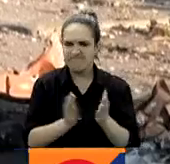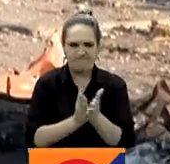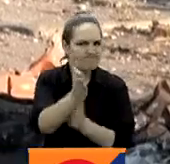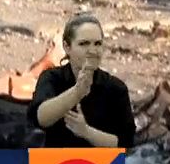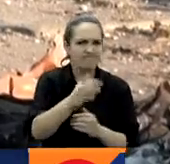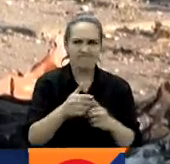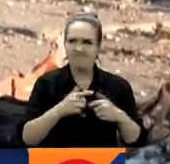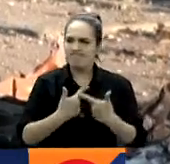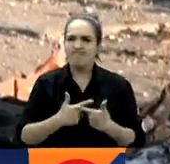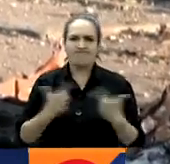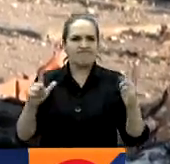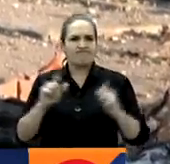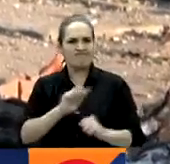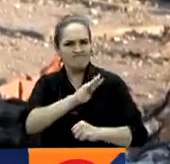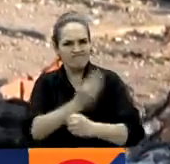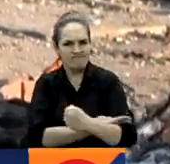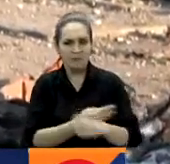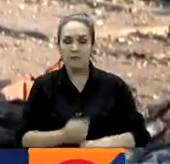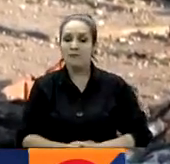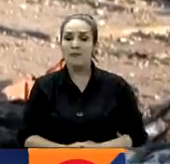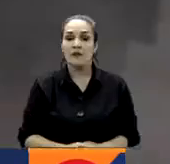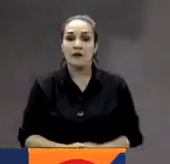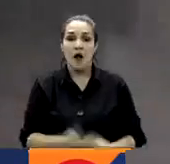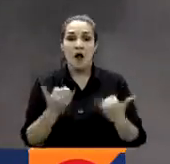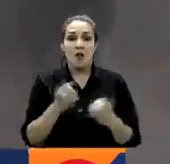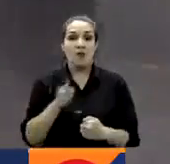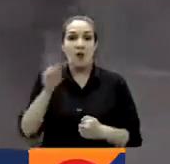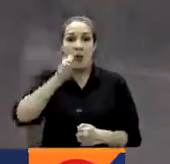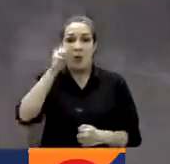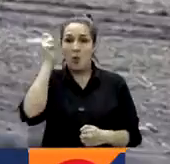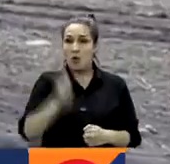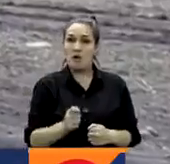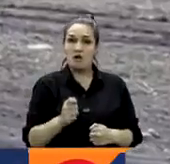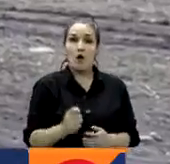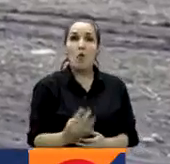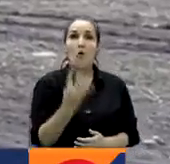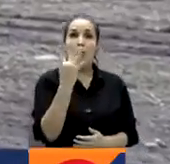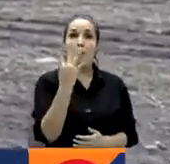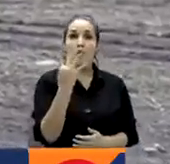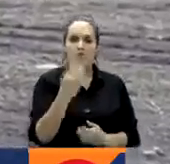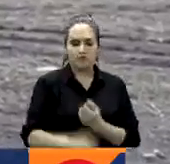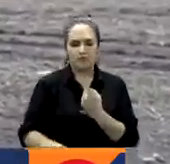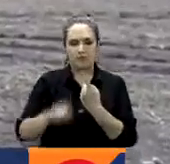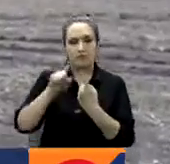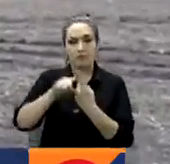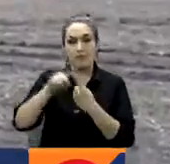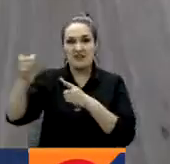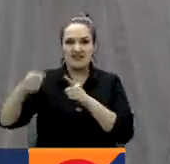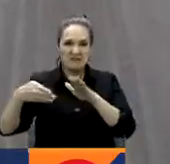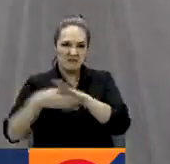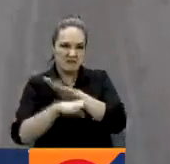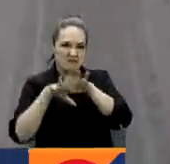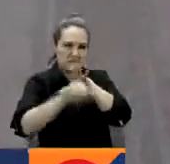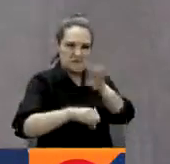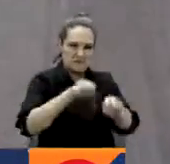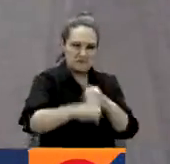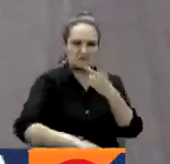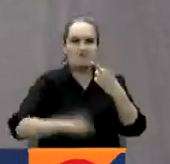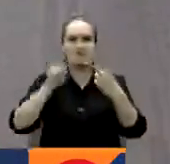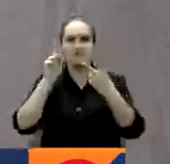TANTO COMO PODAMOS HASTA EL